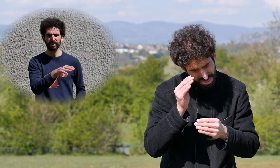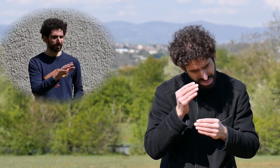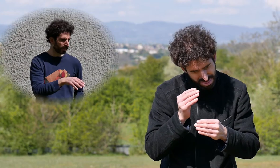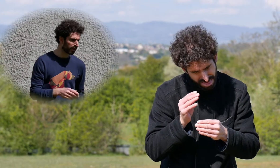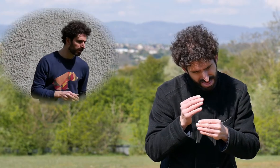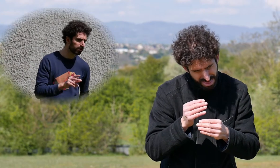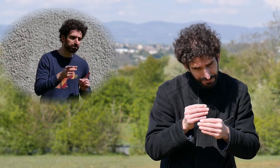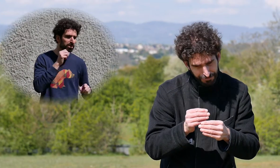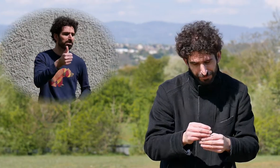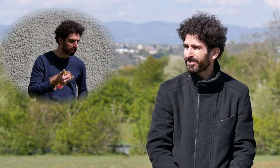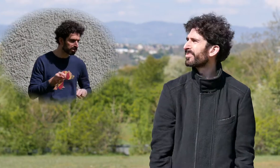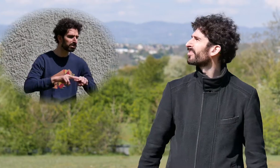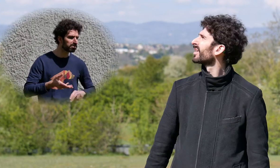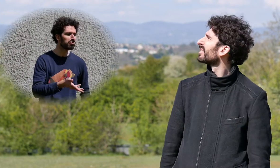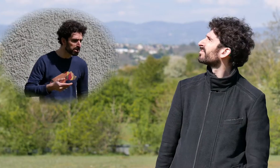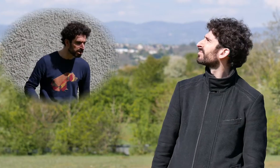* Et demain, peut-être que tu vas mourir ? *